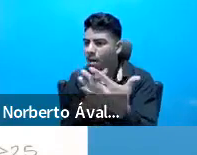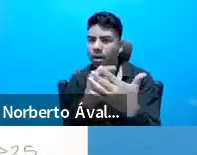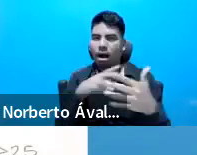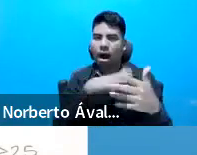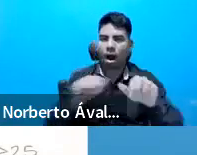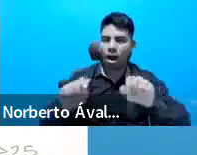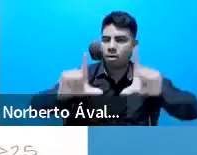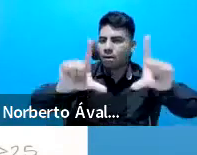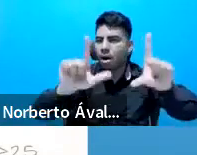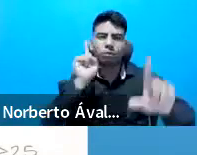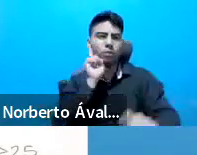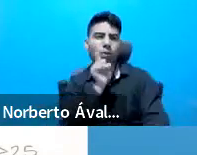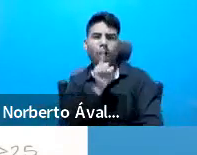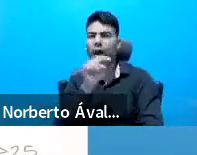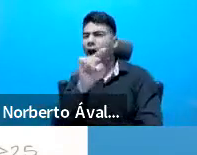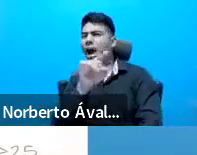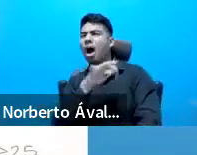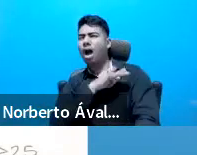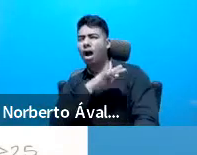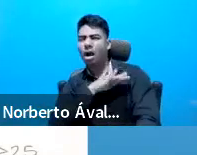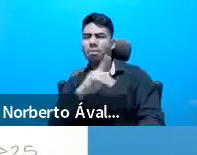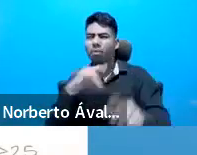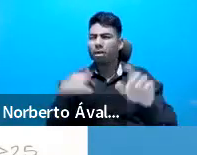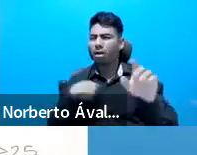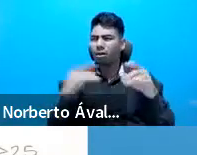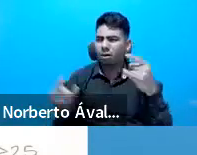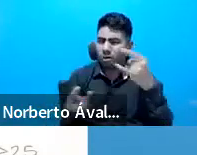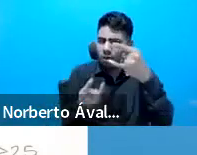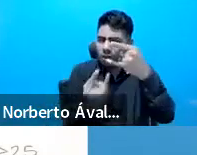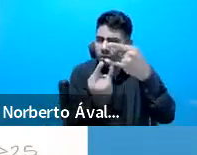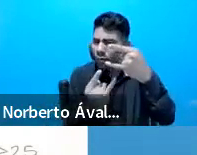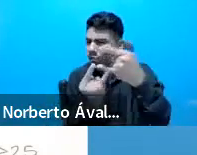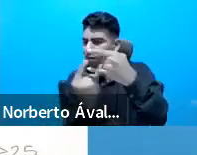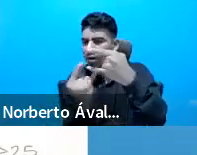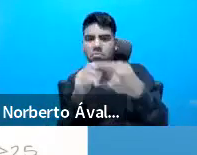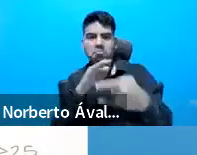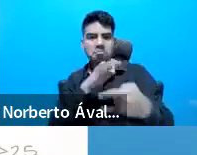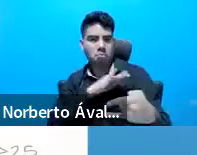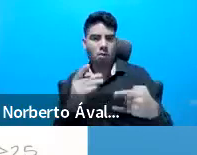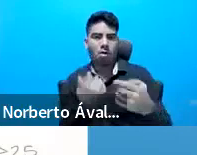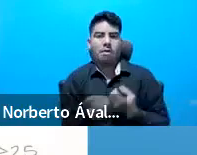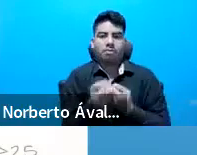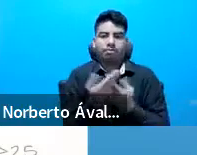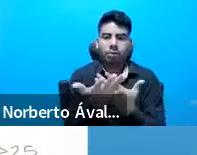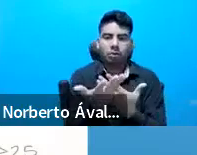o humor visual que no tenía nada de español y que nada de español y que entonces lograron llegar llegar a incluso llegar a incluso una